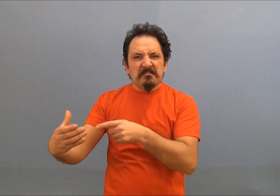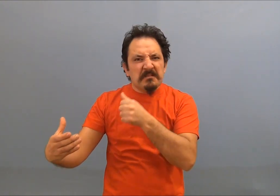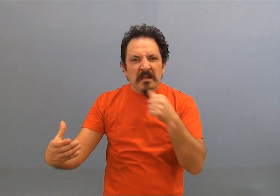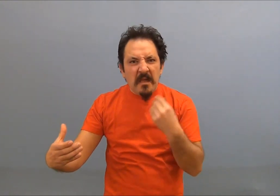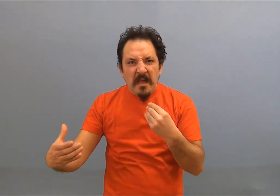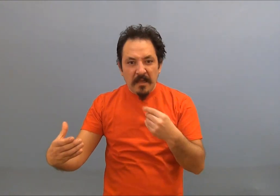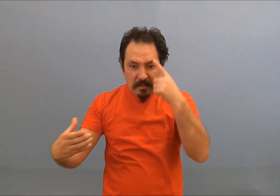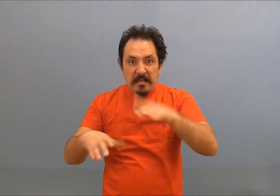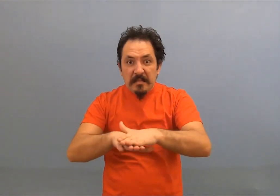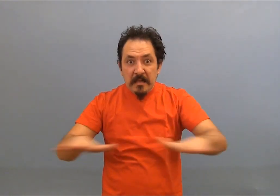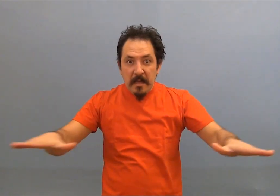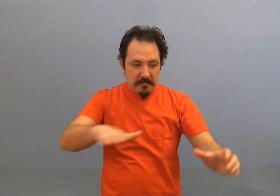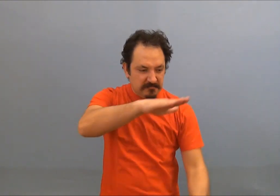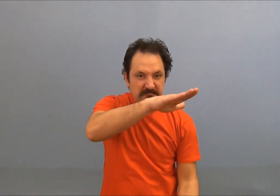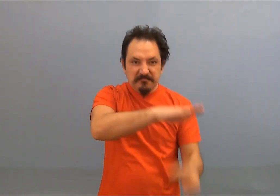per fare una gamba di tavolino. —